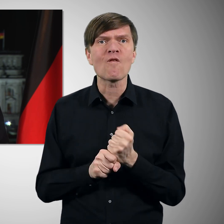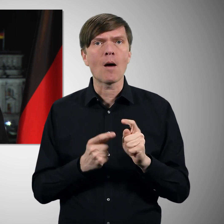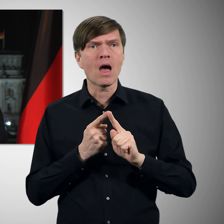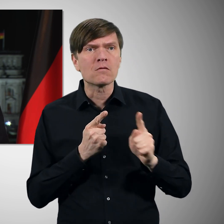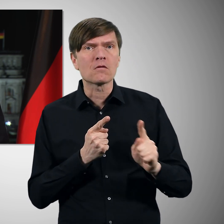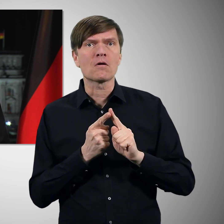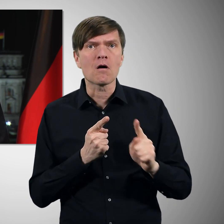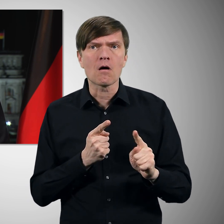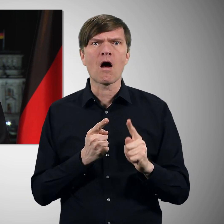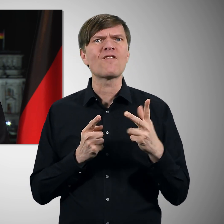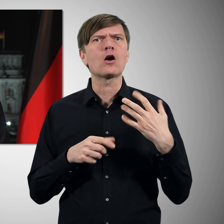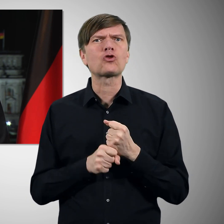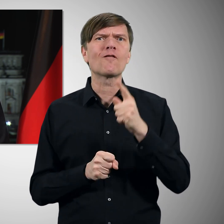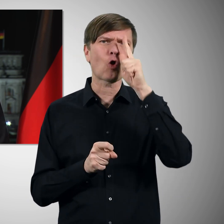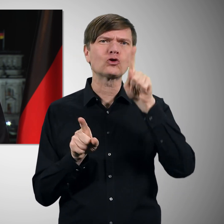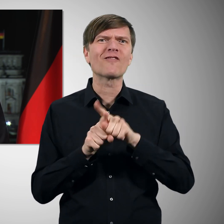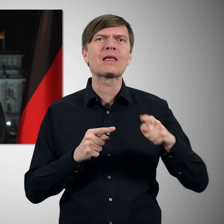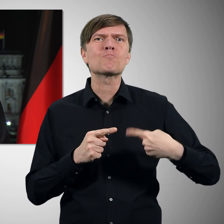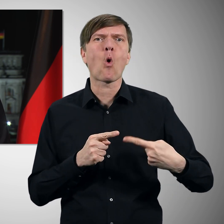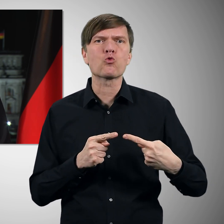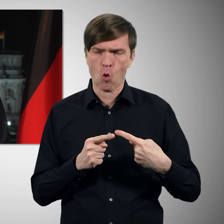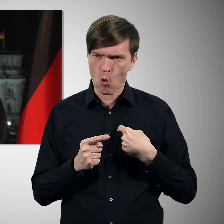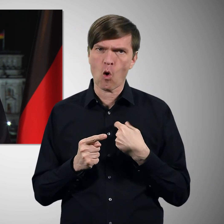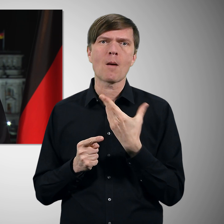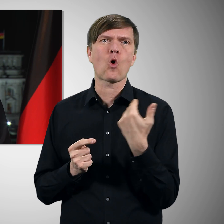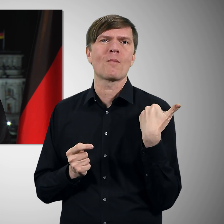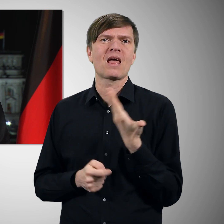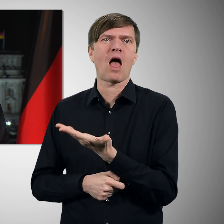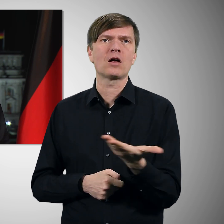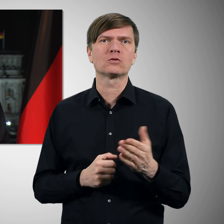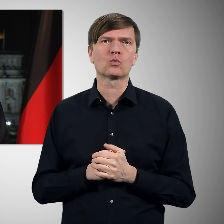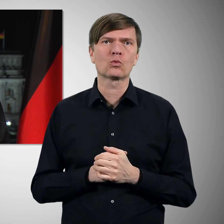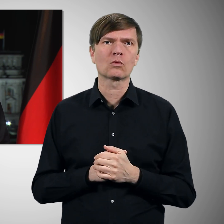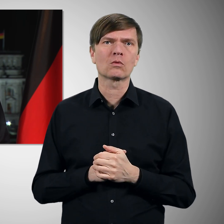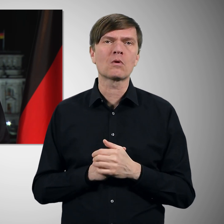Die unser Land am Laufen halten. Von morgen an zahlen Arbeitnehmerinnen und Arbeitnehmer in Deutschland